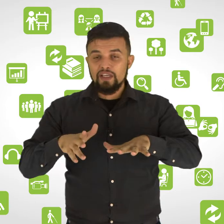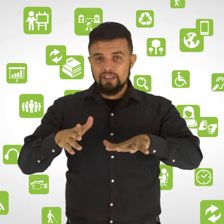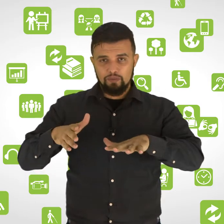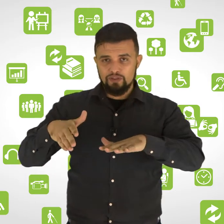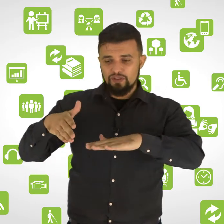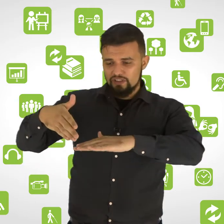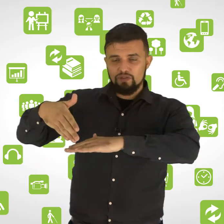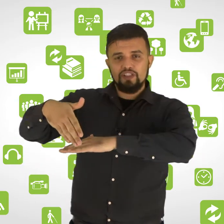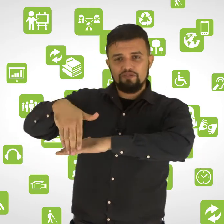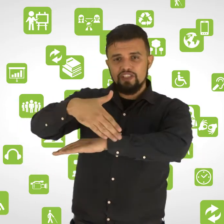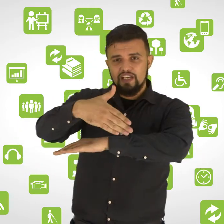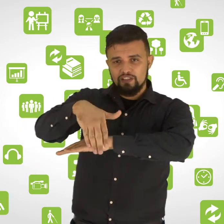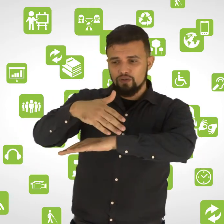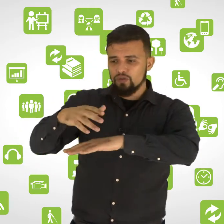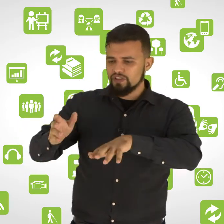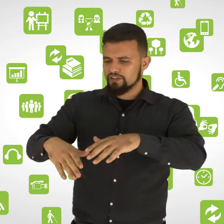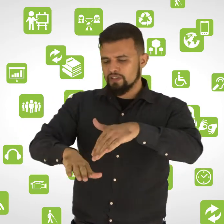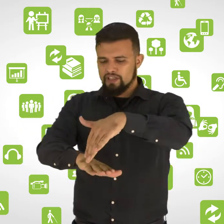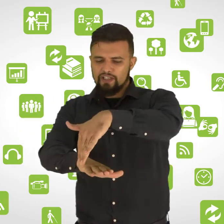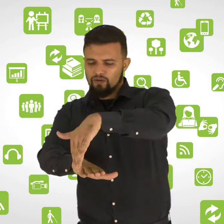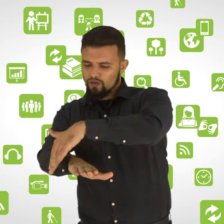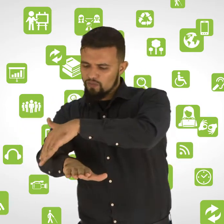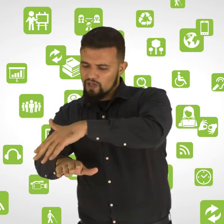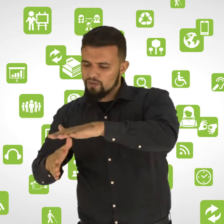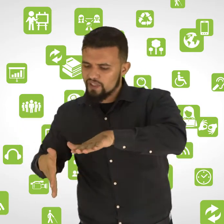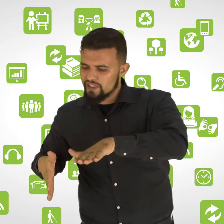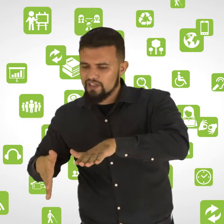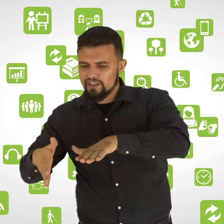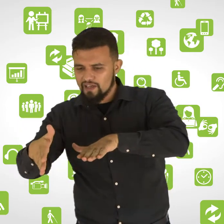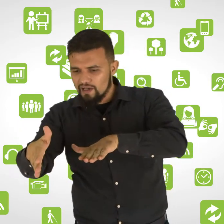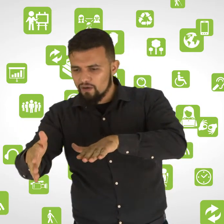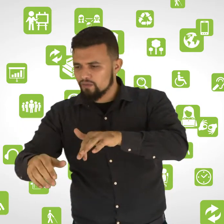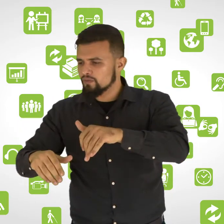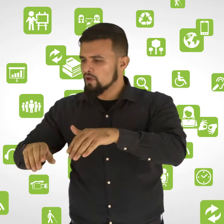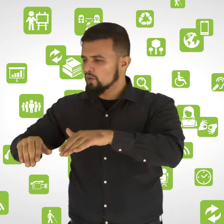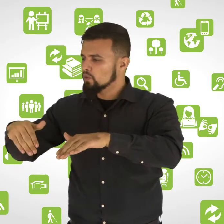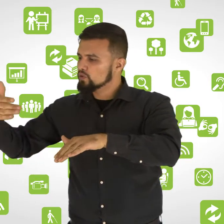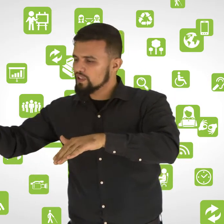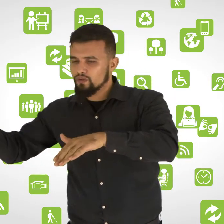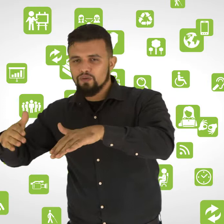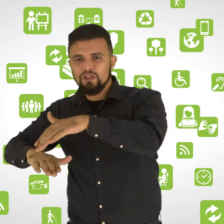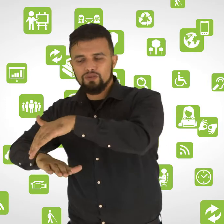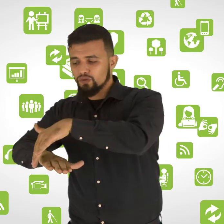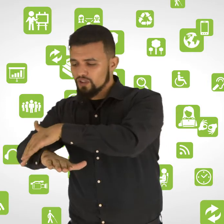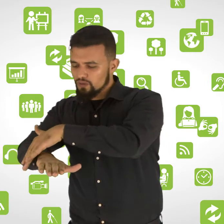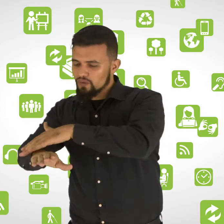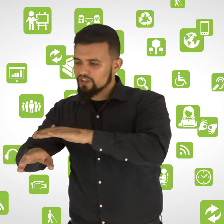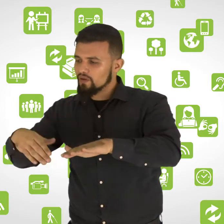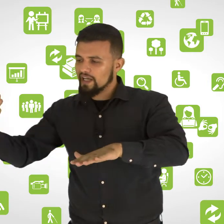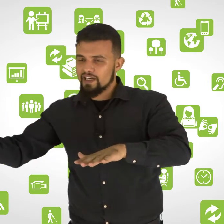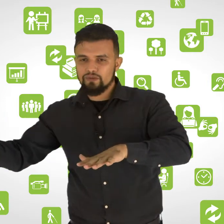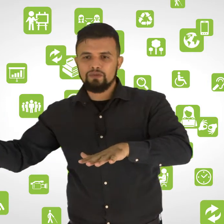E depois, quando eles vão se referir às ruas, ele coloca uma rua aqui na lateral, ou outra rua, duas ruas ao lado.